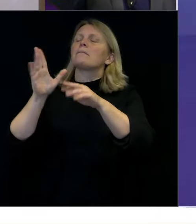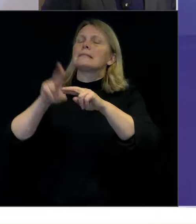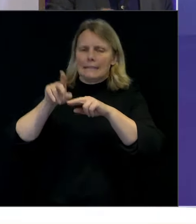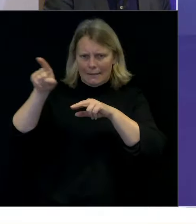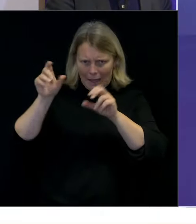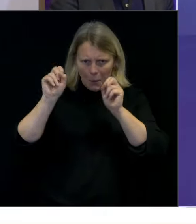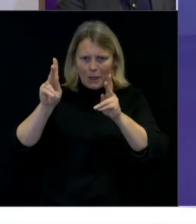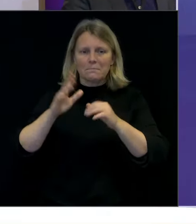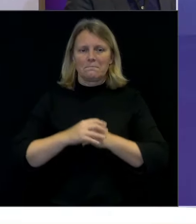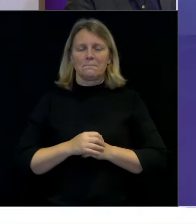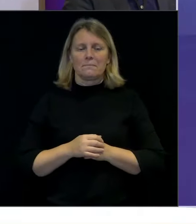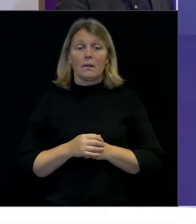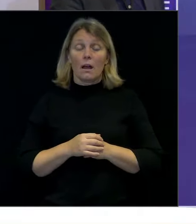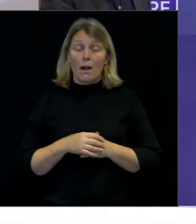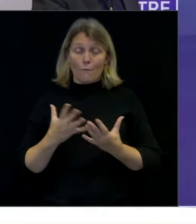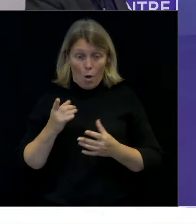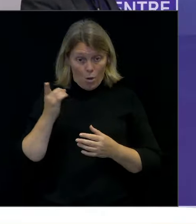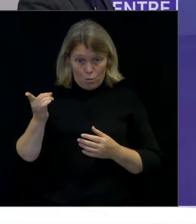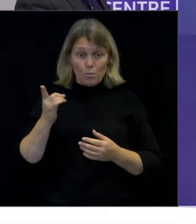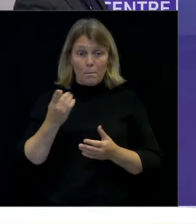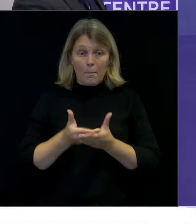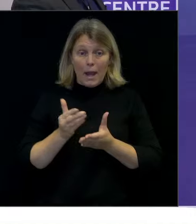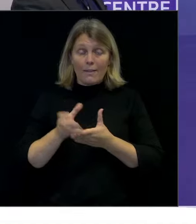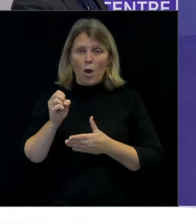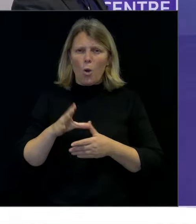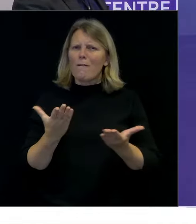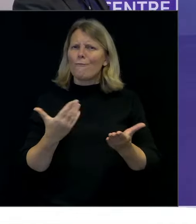Nej. Det Alexandra berättade om.